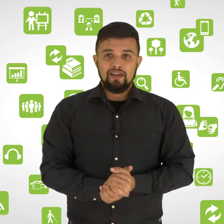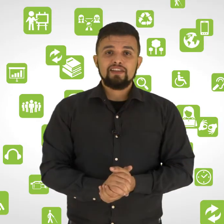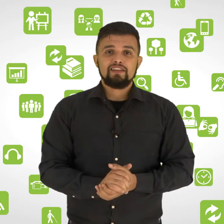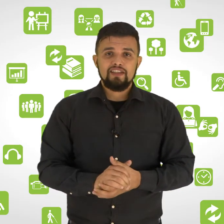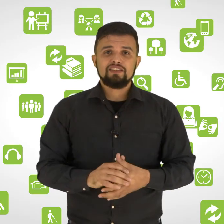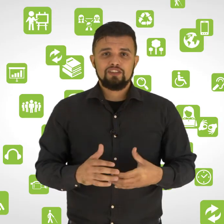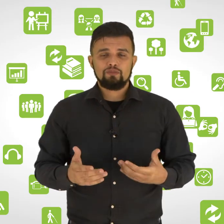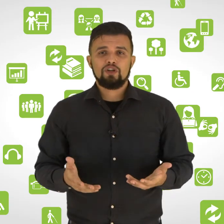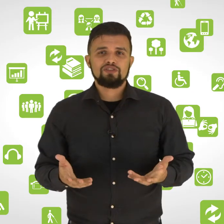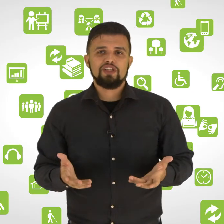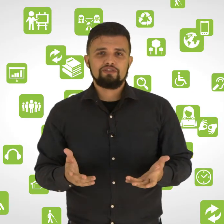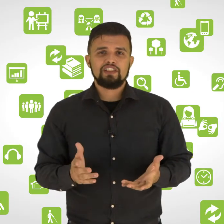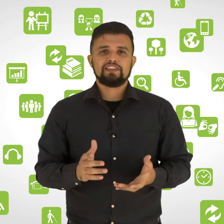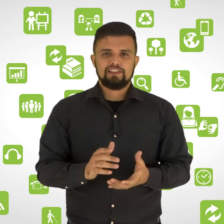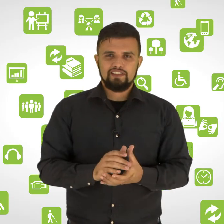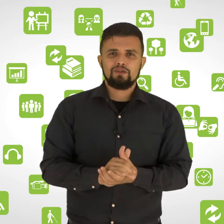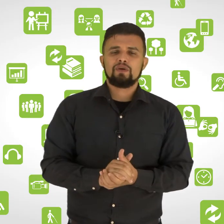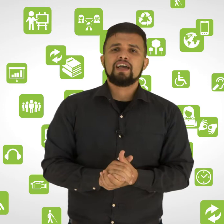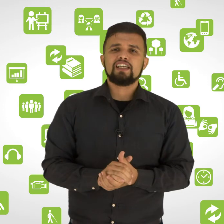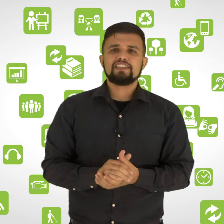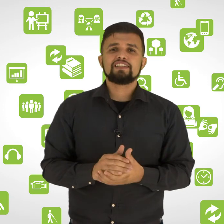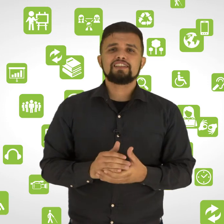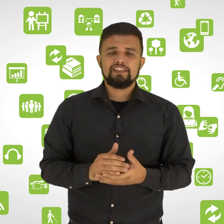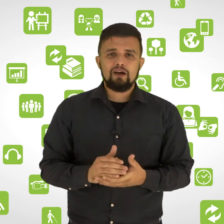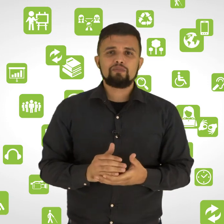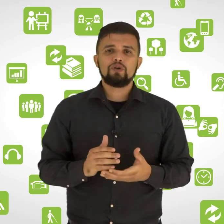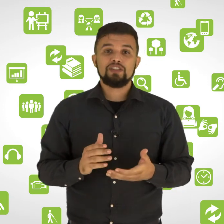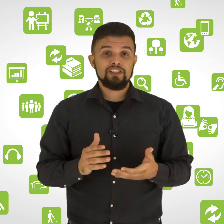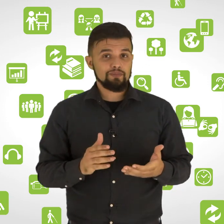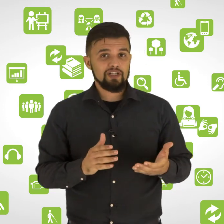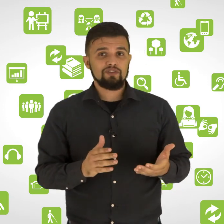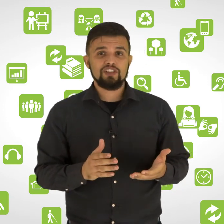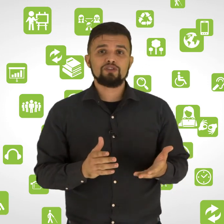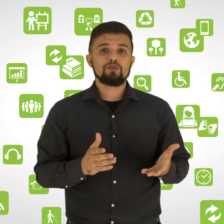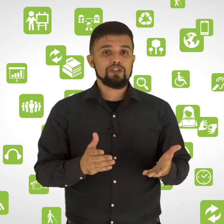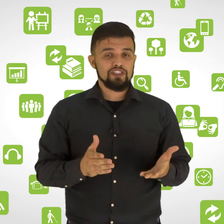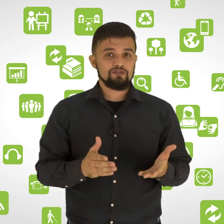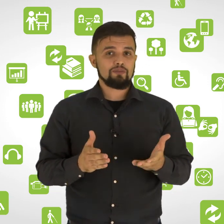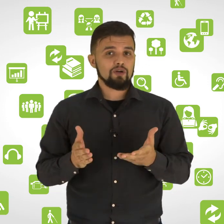Entender esses modos de referenciação é de essencial importância para que você se comunique de forma